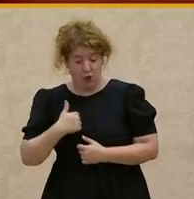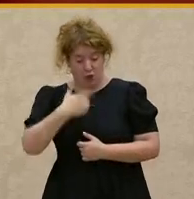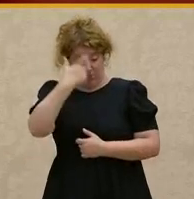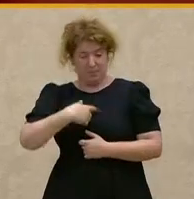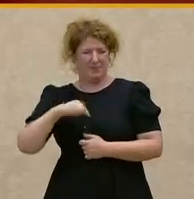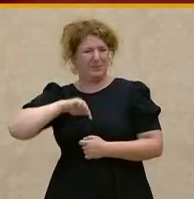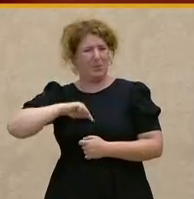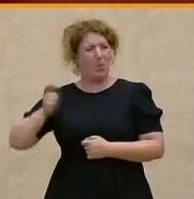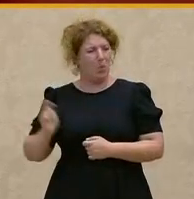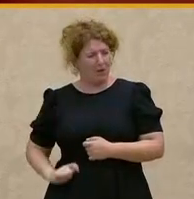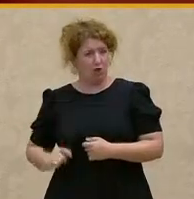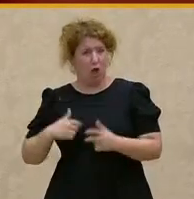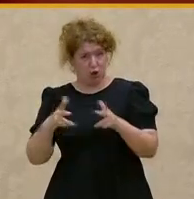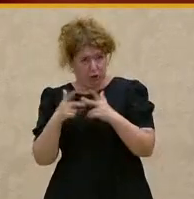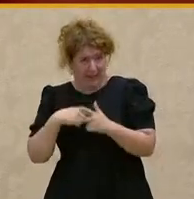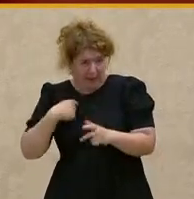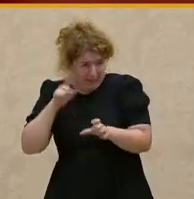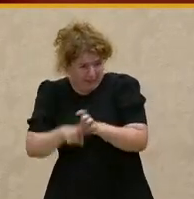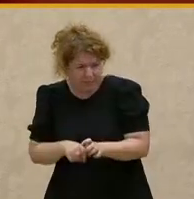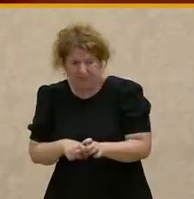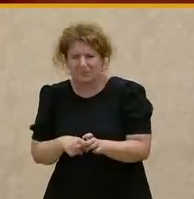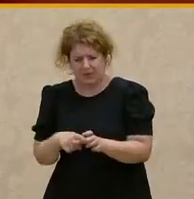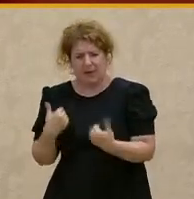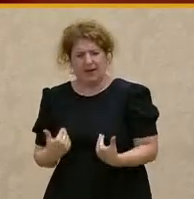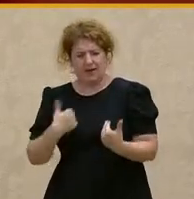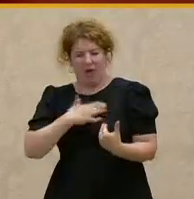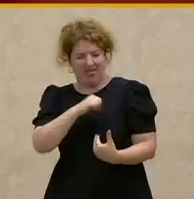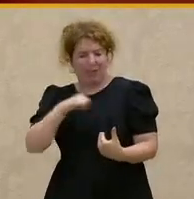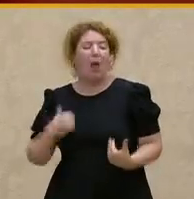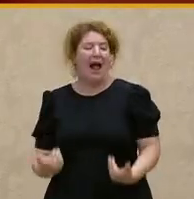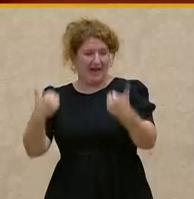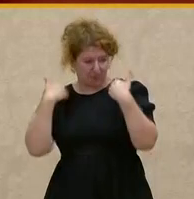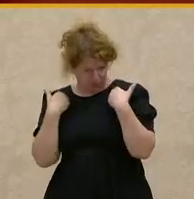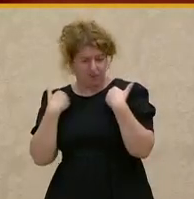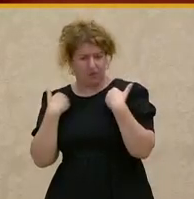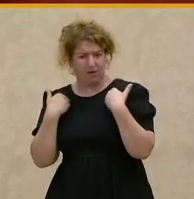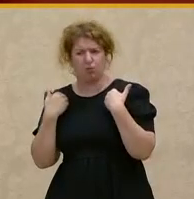sociedad he aceptado la responsabilidad que me compete. Pero los más de 20 años de experiencia